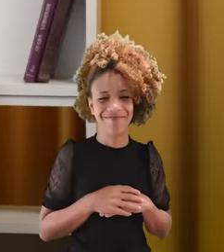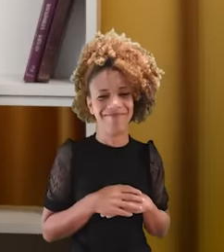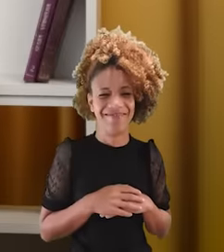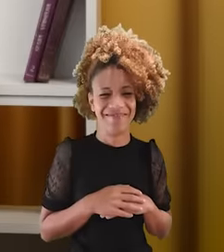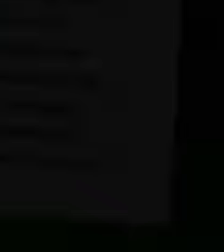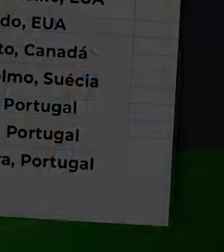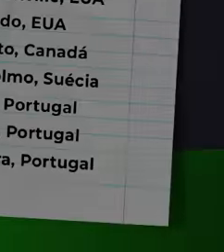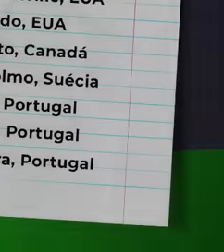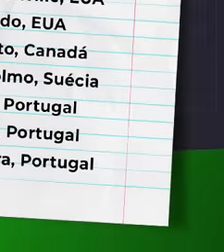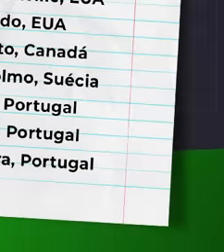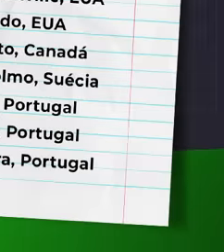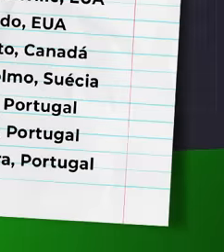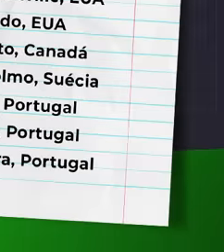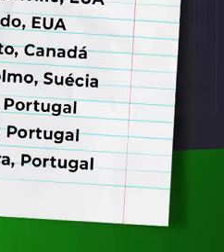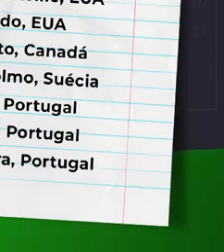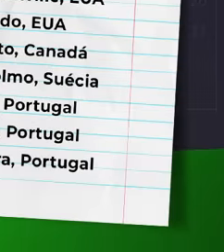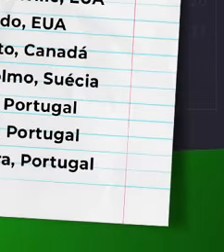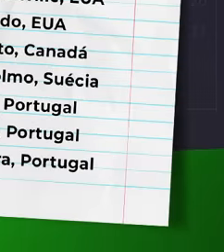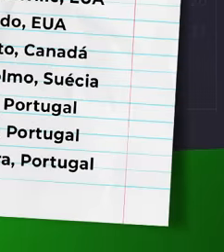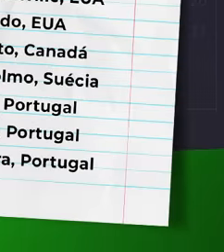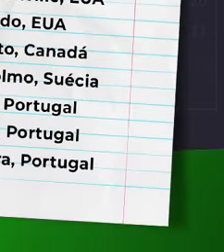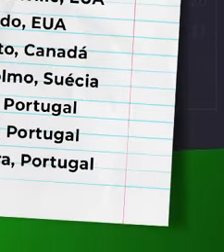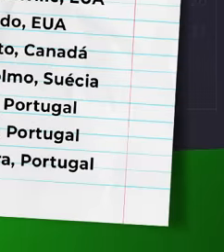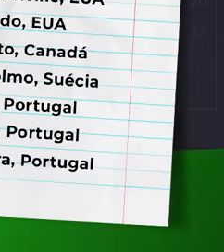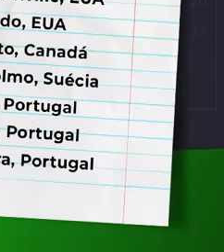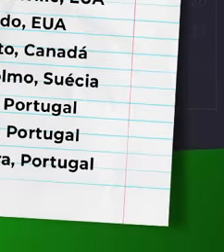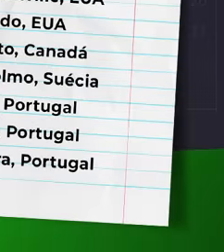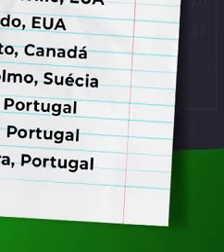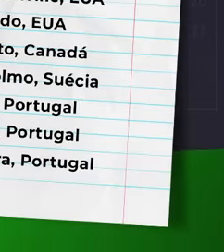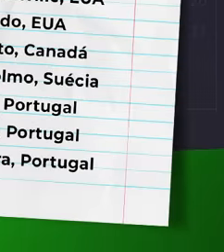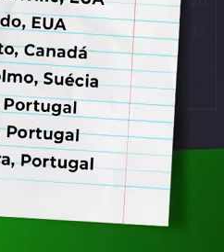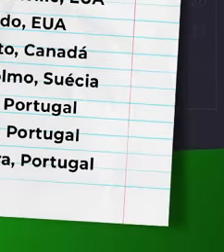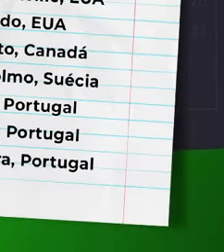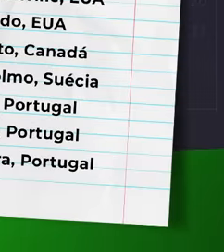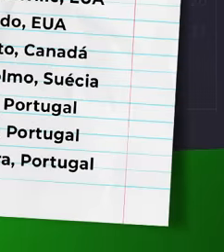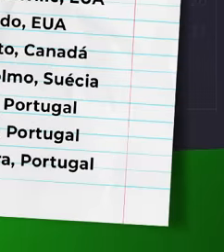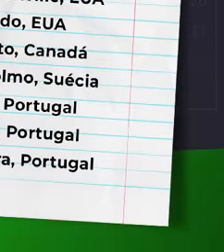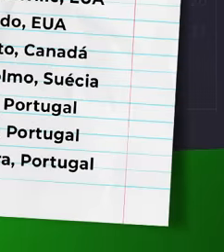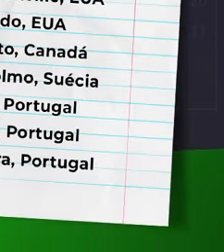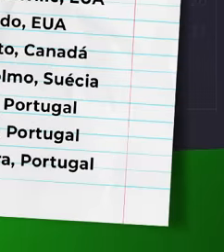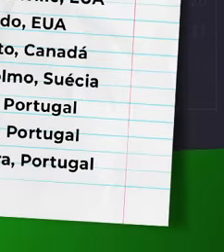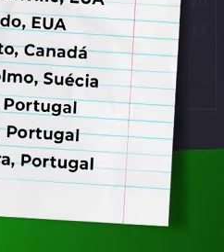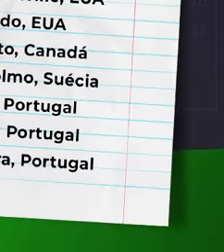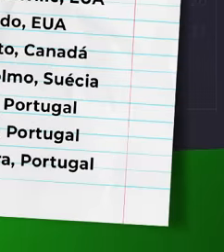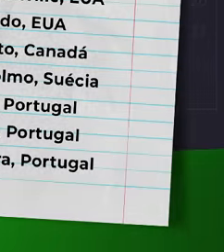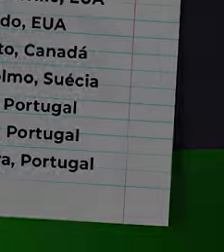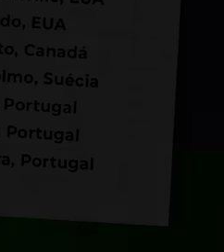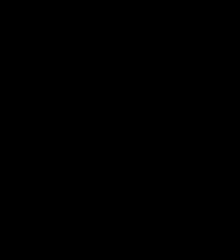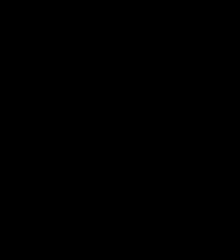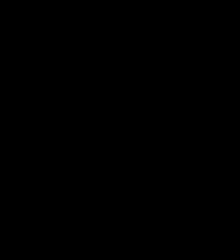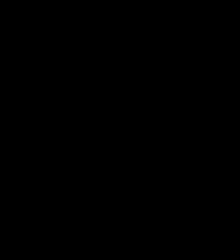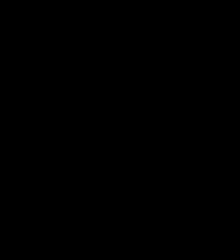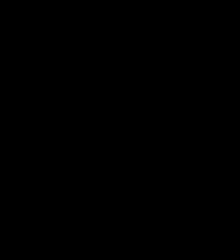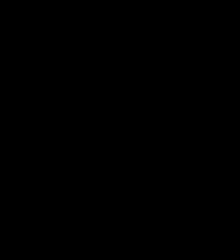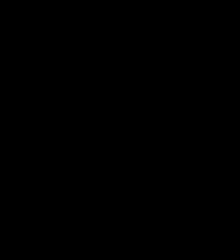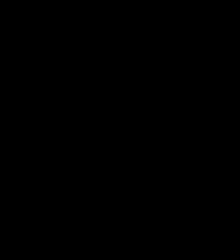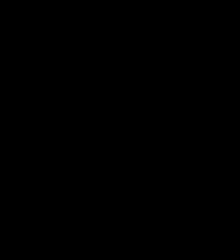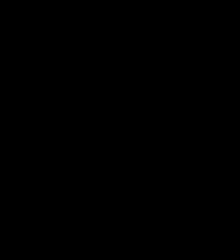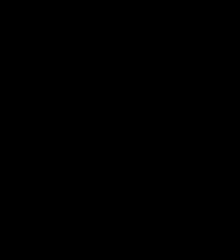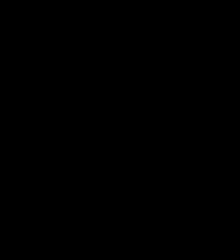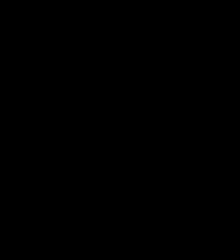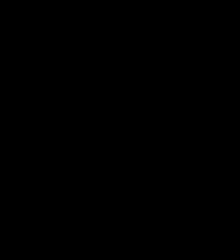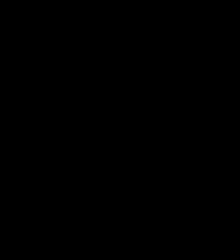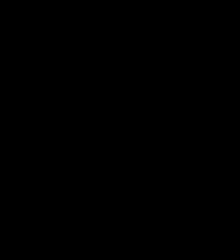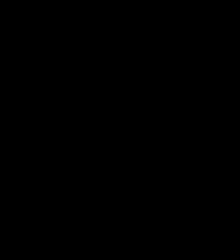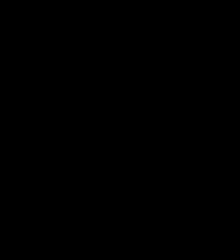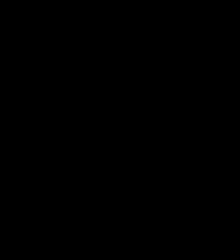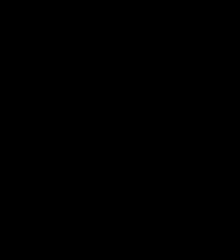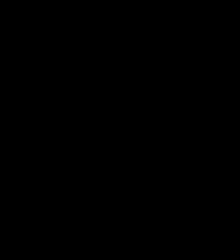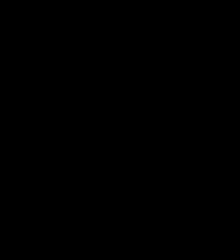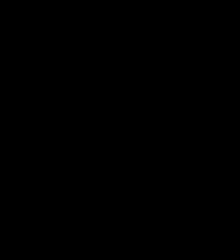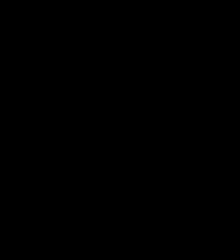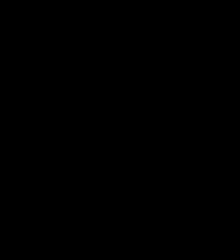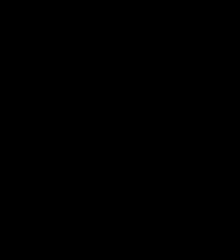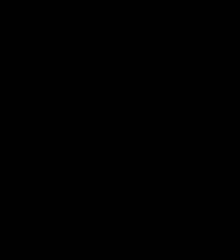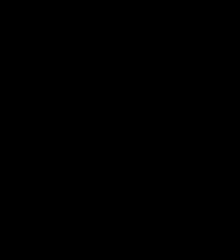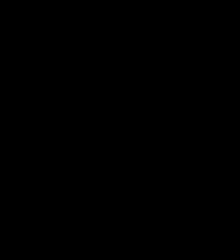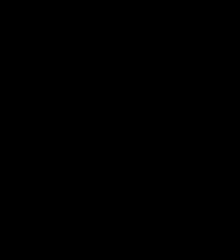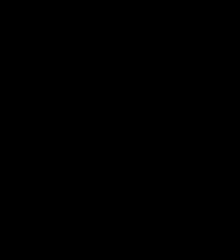[Música] cortou